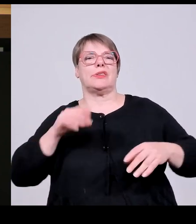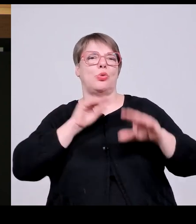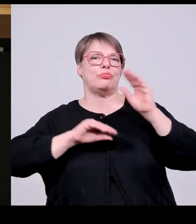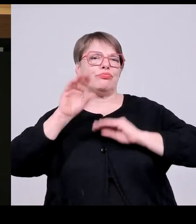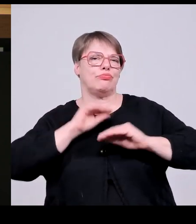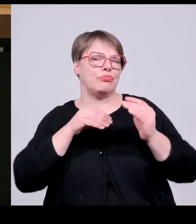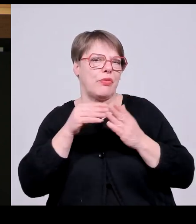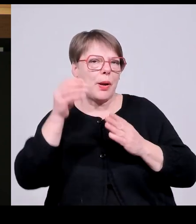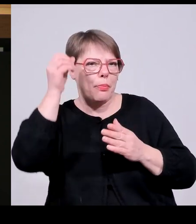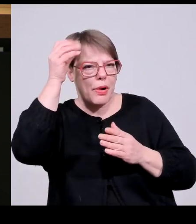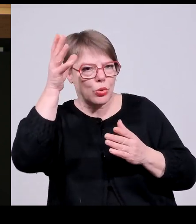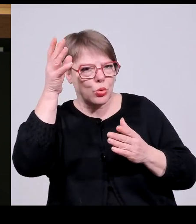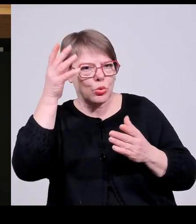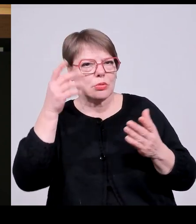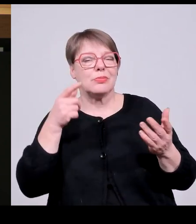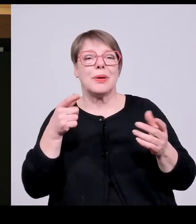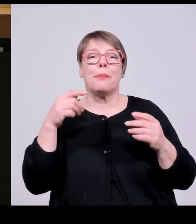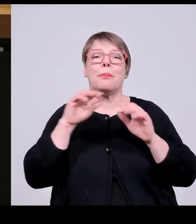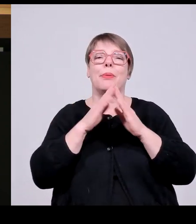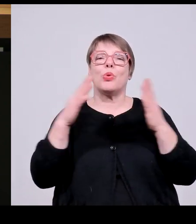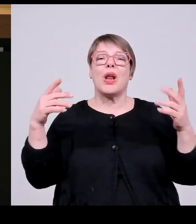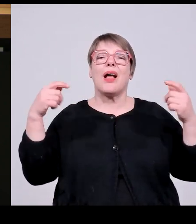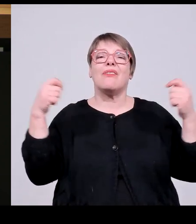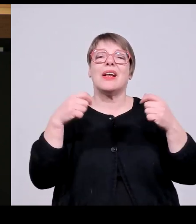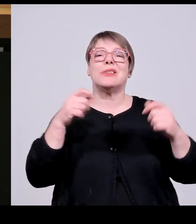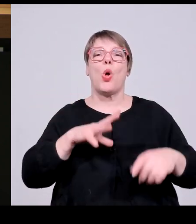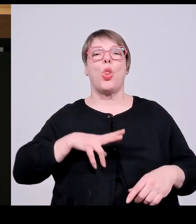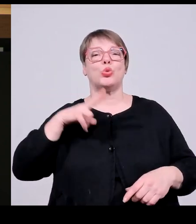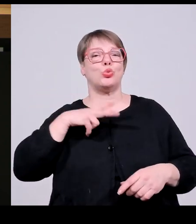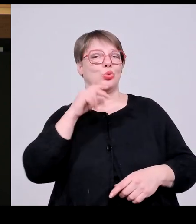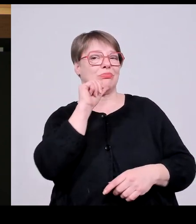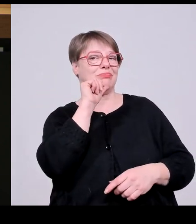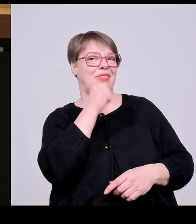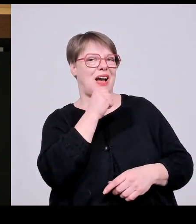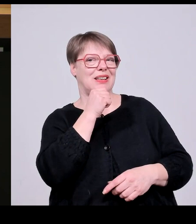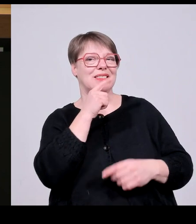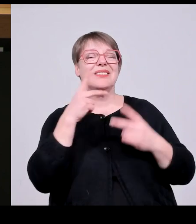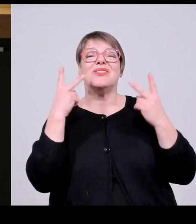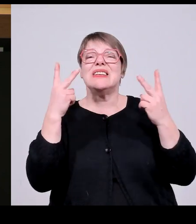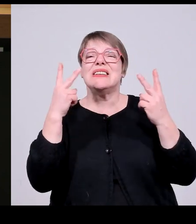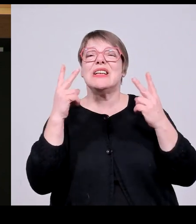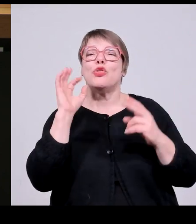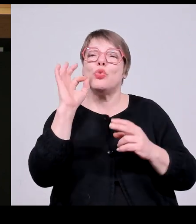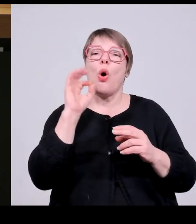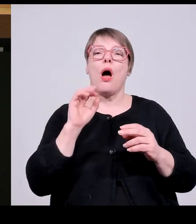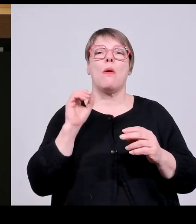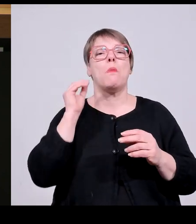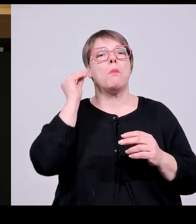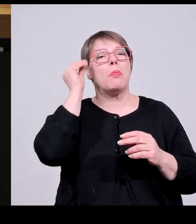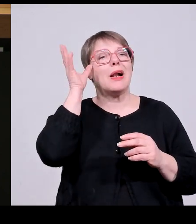Als Anlaufstelle für Geflüchtete, bei der Verbreitung von Informationen zum Energiesparen ebenso als Aufenthaltsort für Menschen,